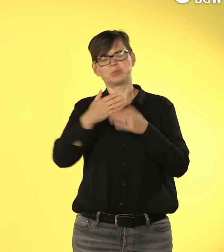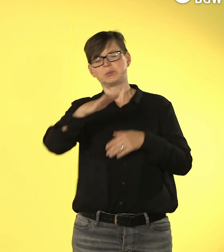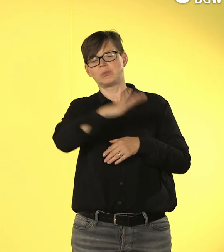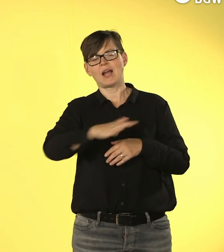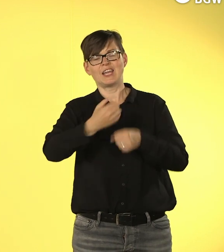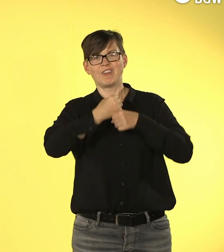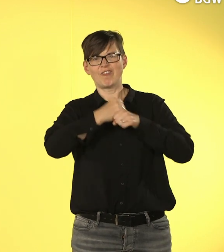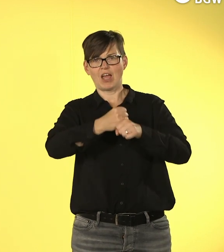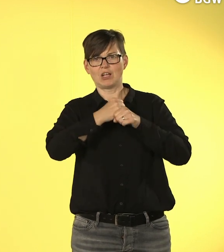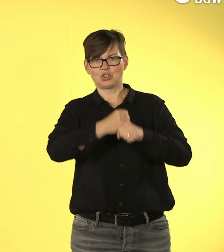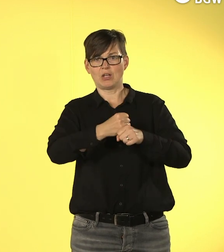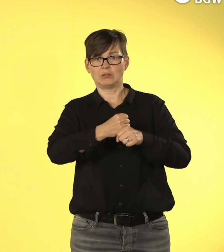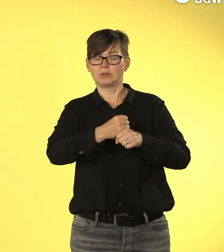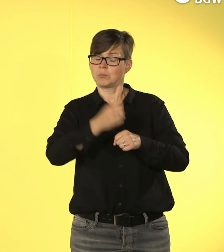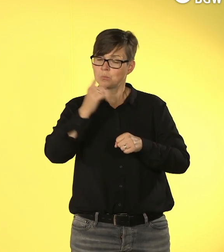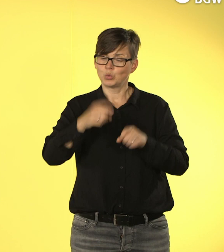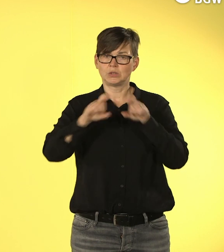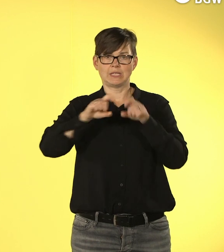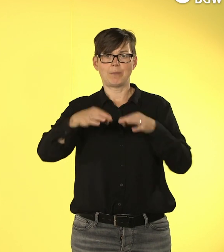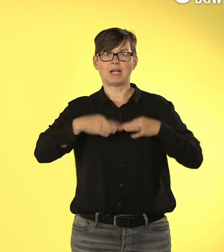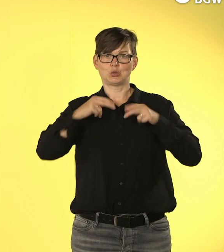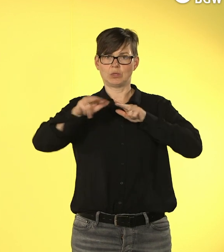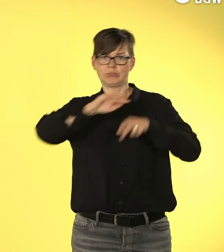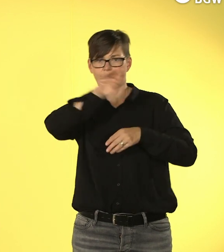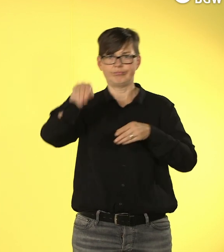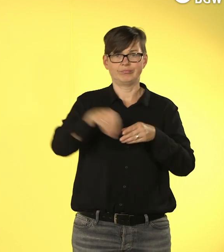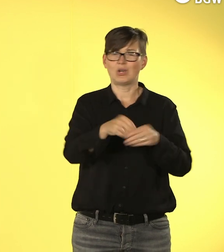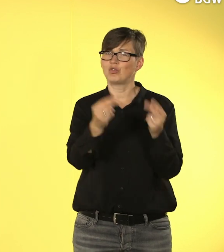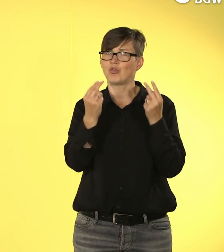muss Gesundheitsmanagement einen wichtigen Punkt einnehmen.